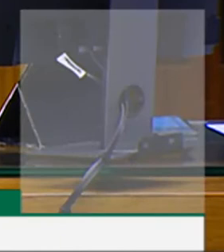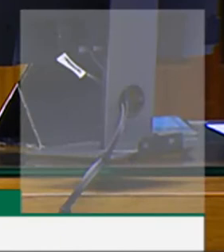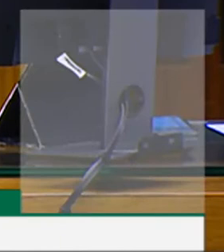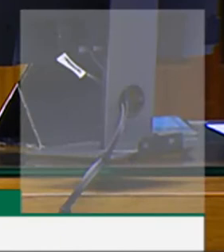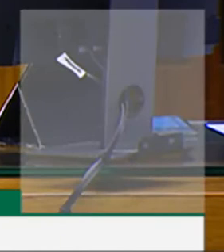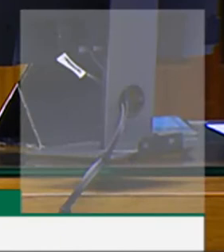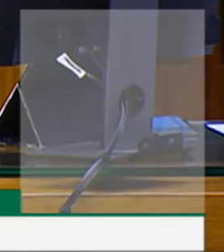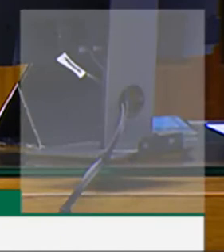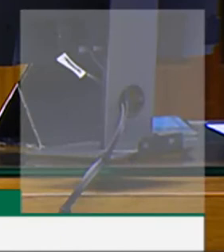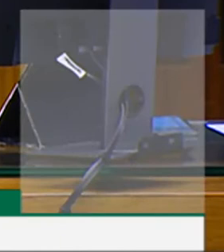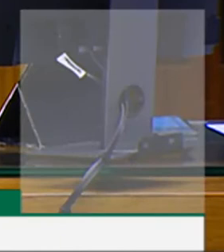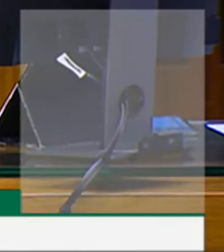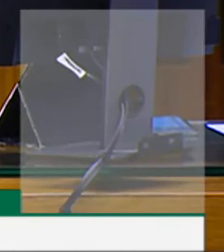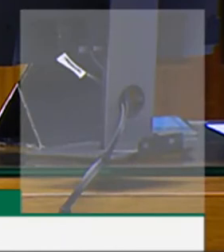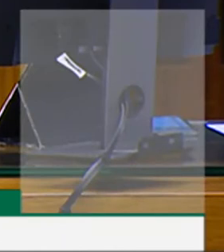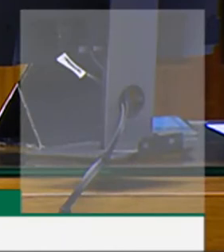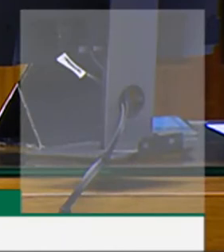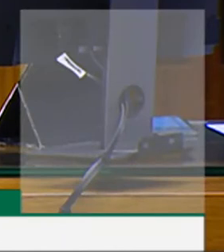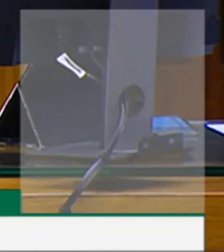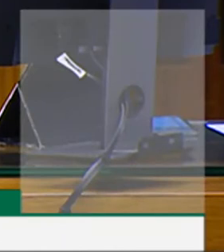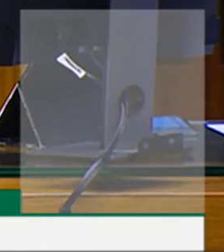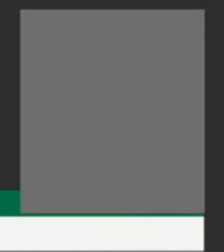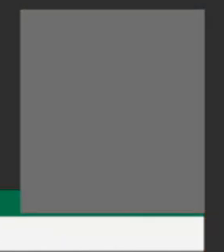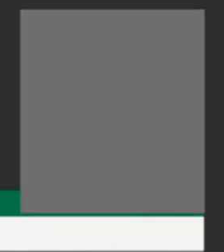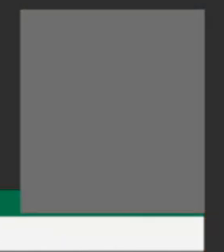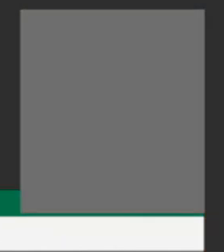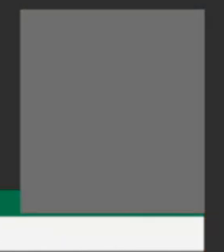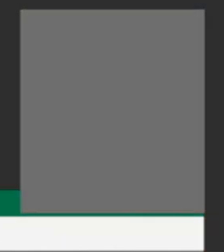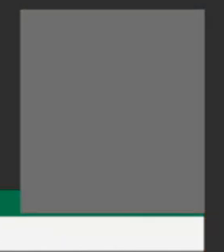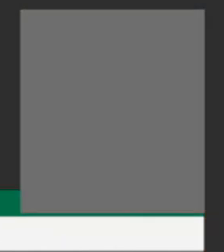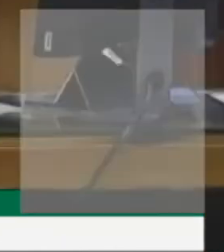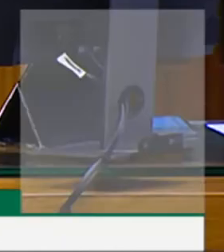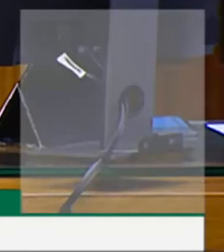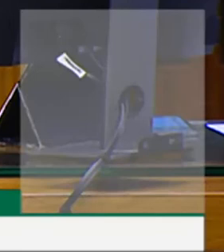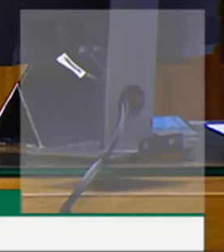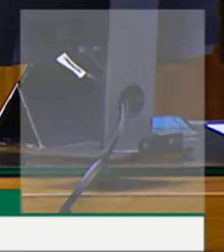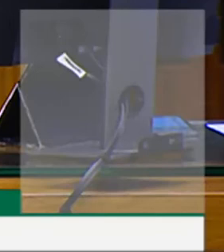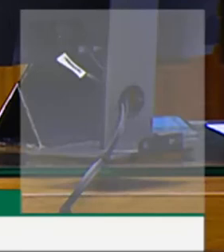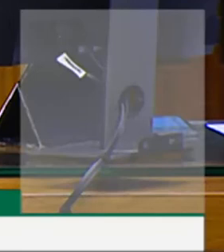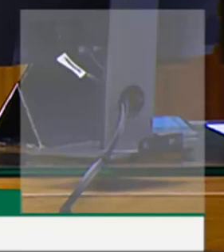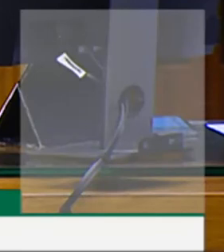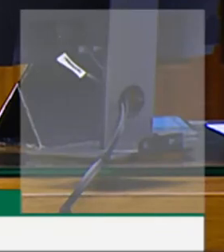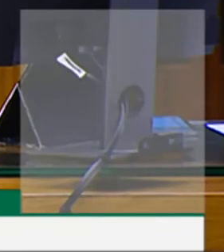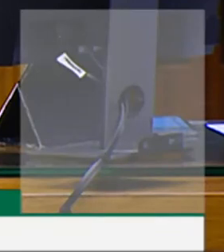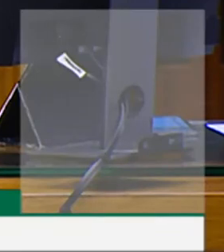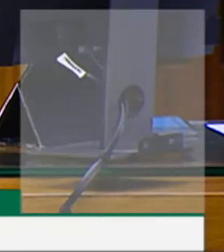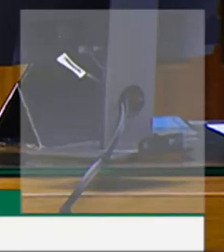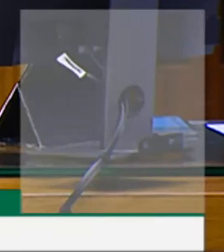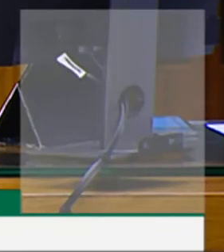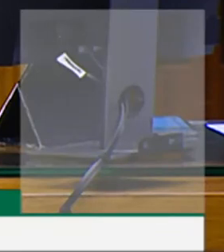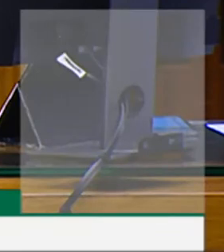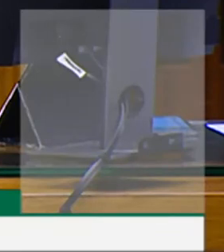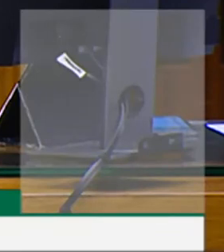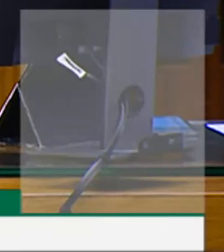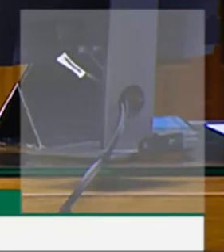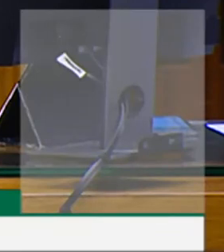DESSA FORMA QUE NA OPINIÃO ESTÁ MISTURANDO VÁRIOS TEMAS QUE NÃO SÃO CORRO LATS. OBRIGADO. [PRESIDENTE]: AVANTE? -- [DEPUTADA]: SENHOR PRESIDENTE, O AVANTE ENCAMINHA SIM.